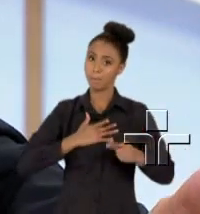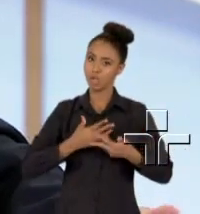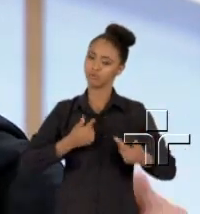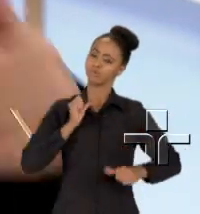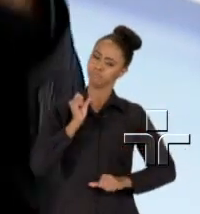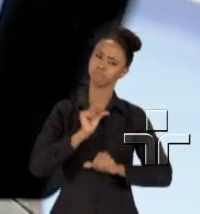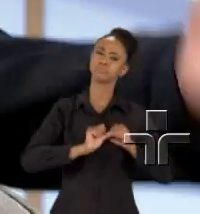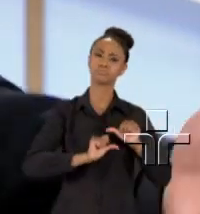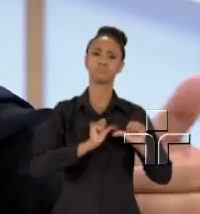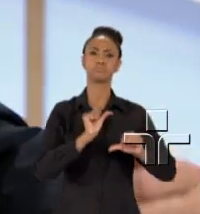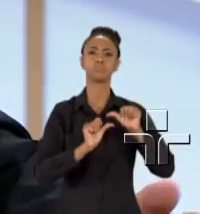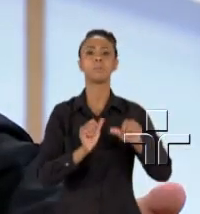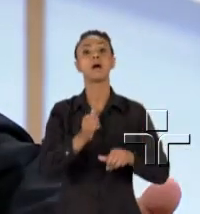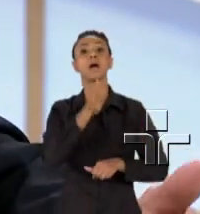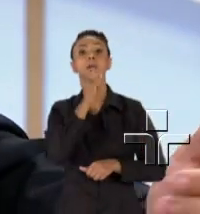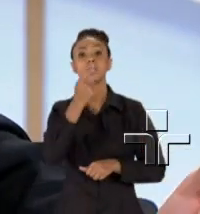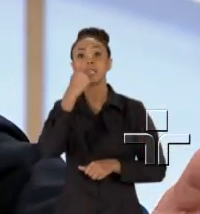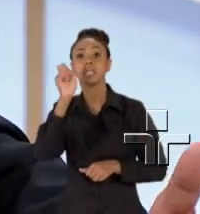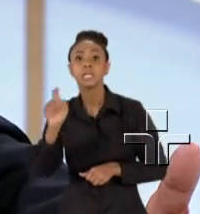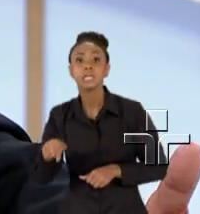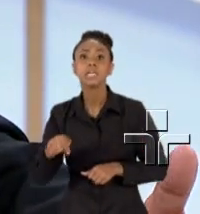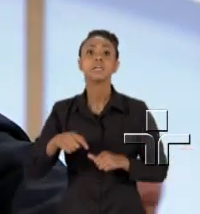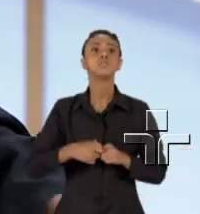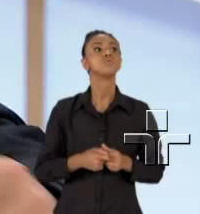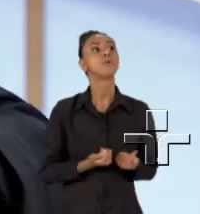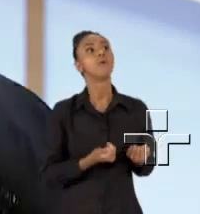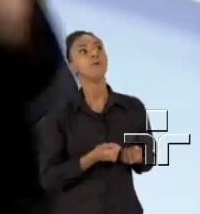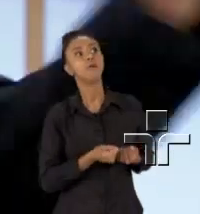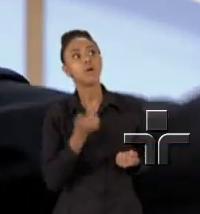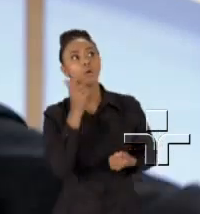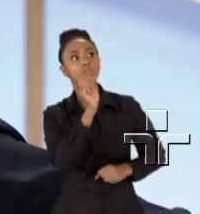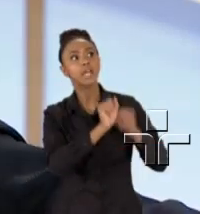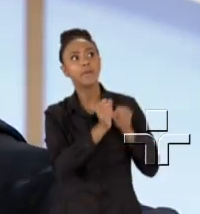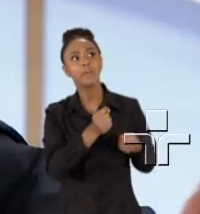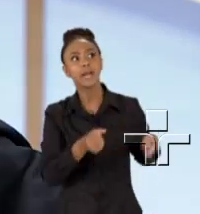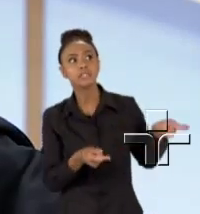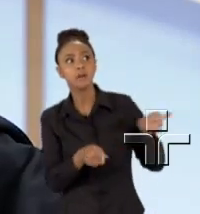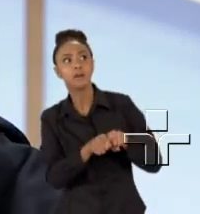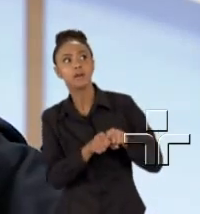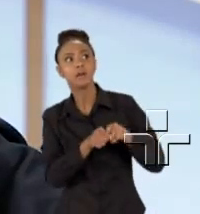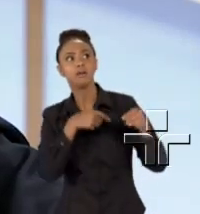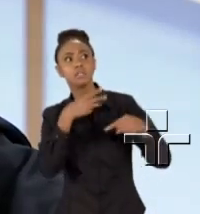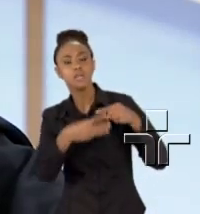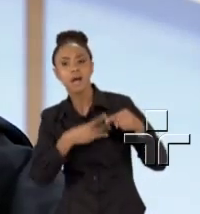A questão do lixo, de arrumar parceiros na parte de reciclagem, entendeu?